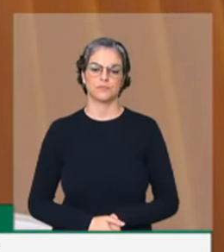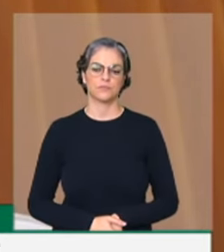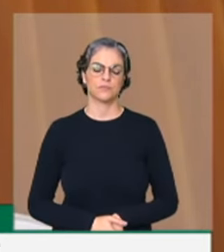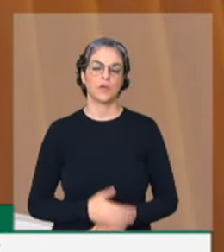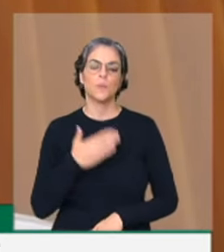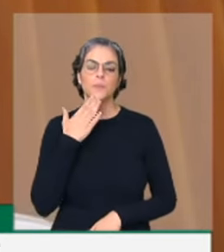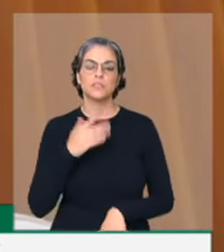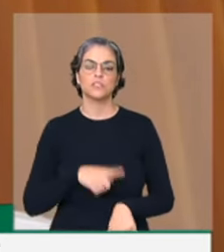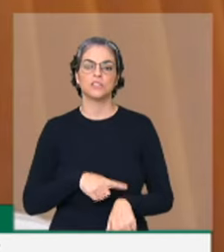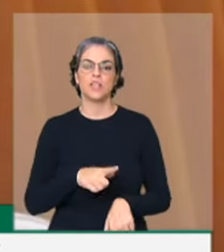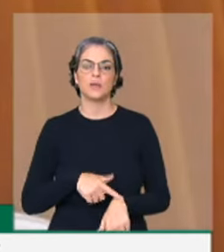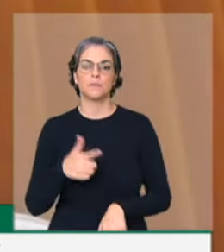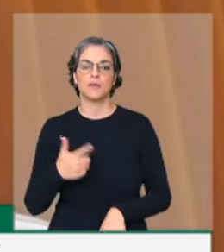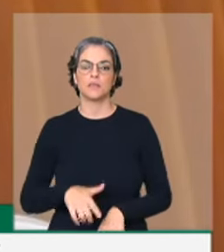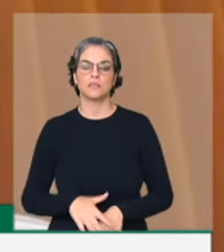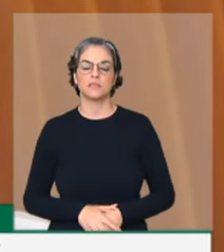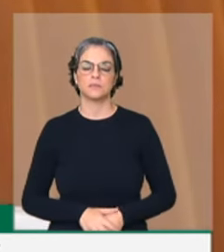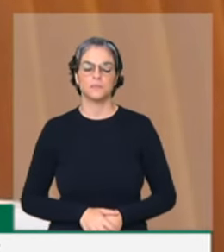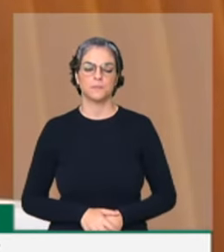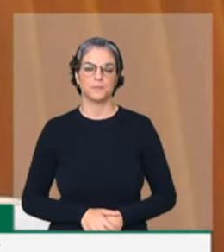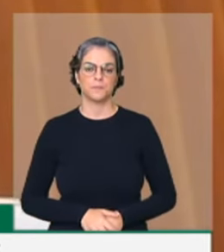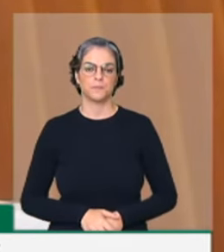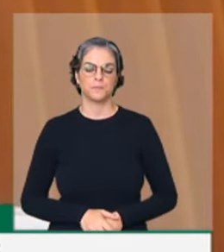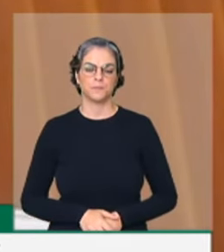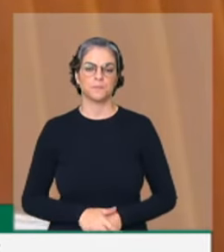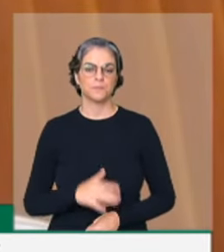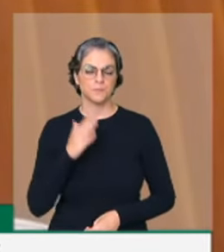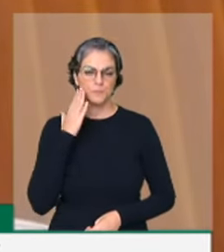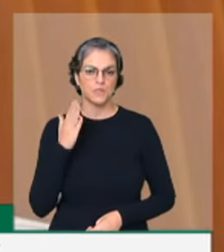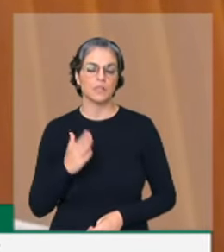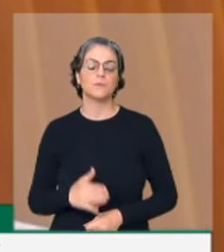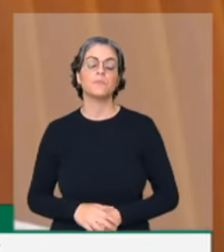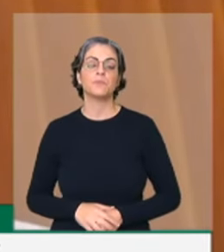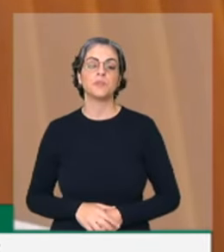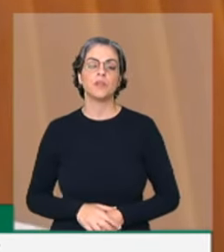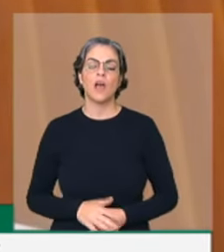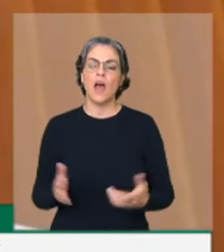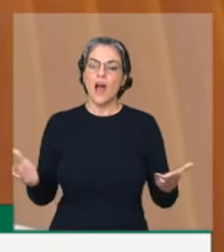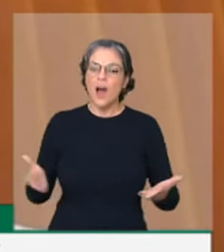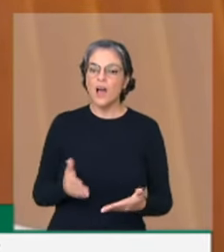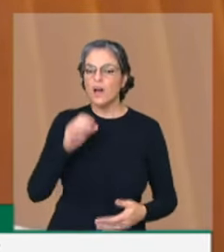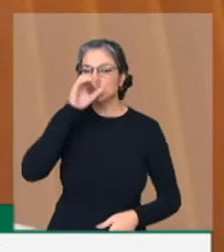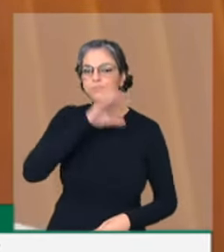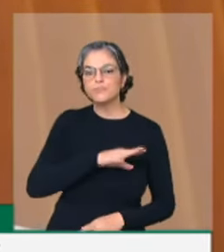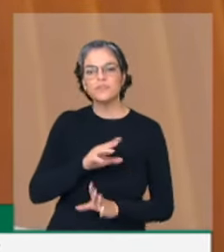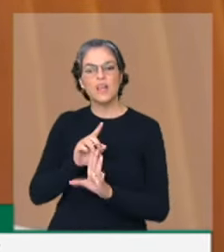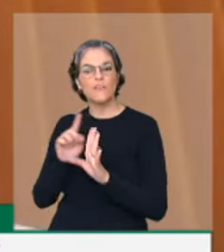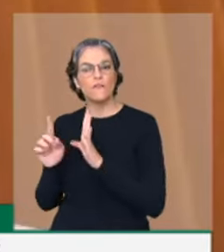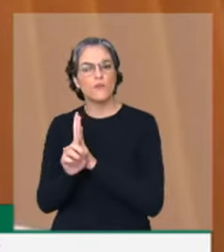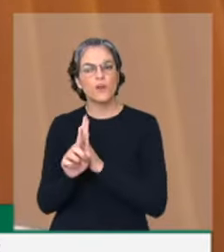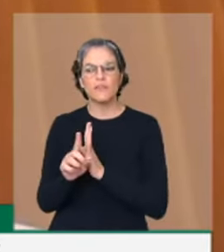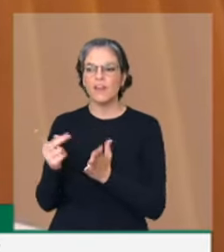OBRIGADO, PRESIDENTE. -- ESTAMOS VENDO UM FURA-FILA ILEGAL PELO QUE DIZ A MATÉRIA DA REVISTA PIAUÍ, OS EMPRESÁRIOS RÔMULO E